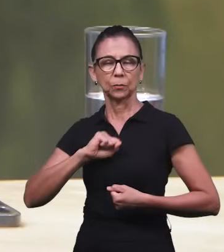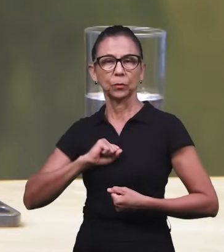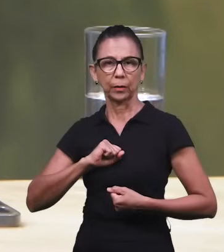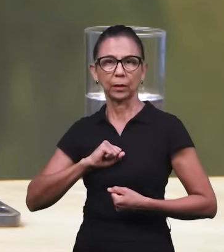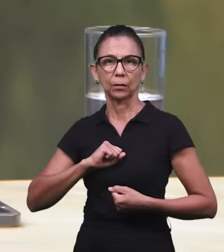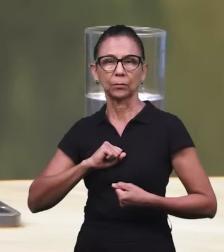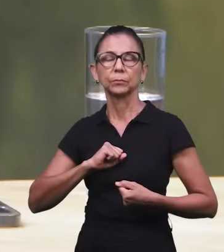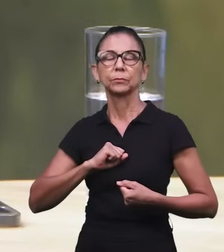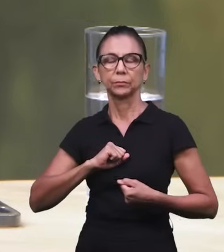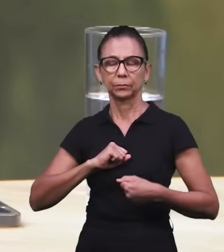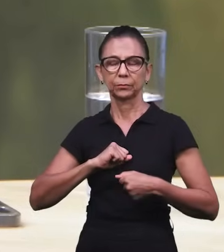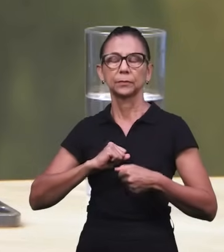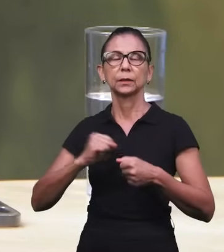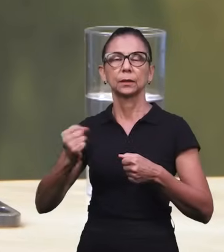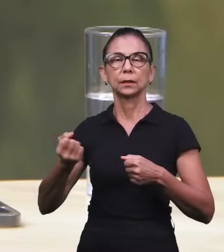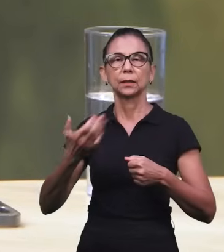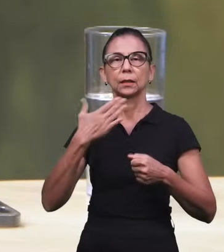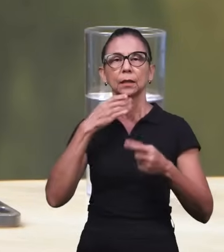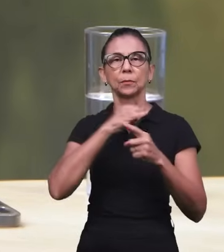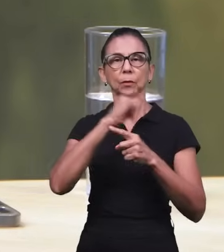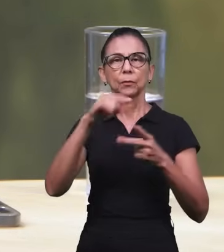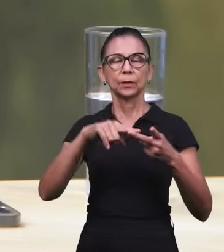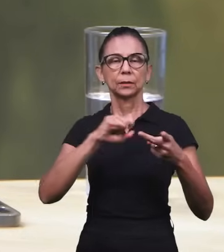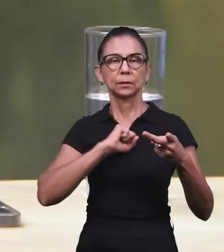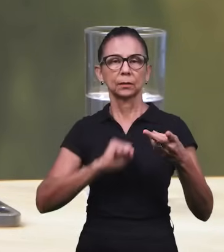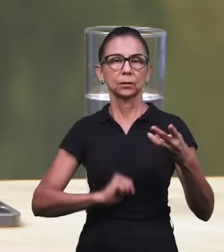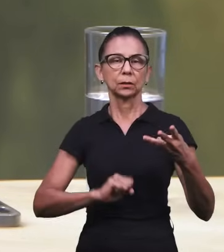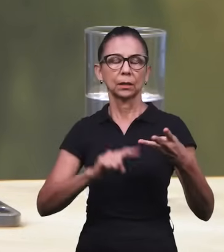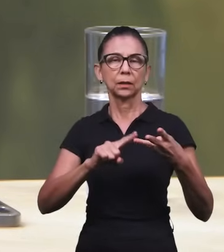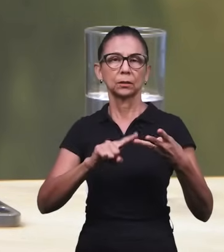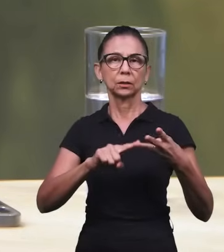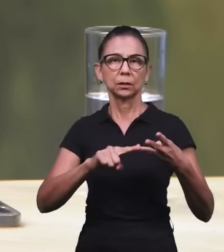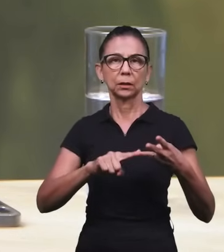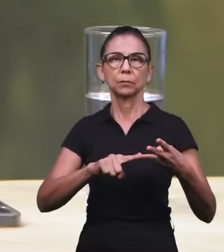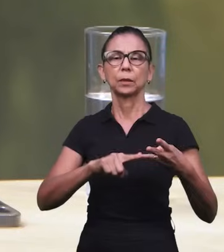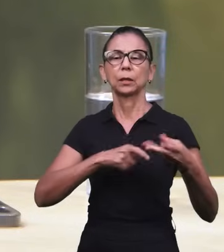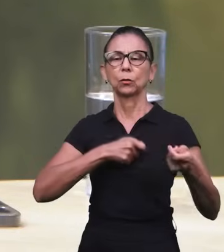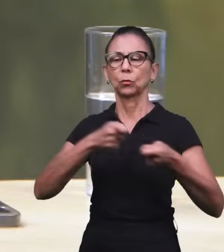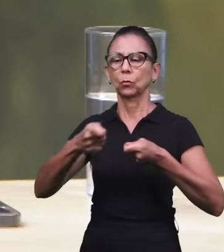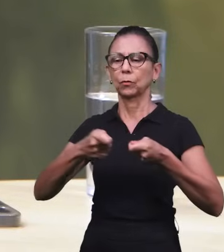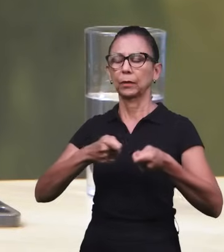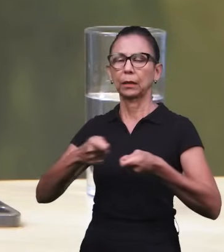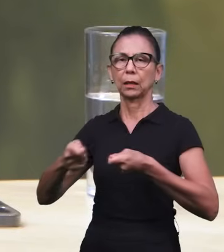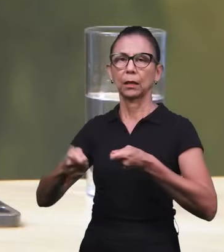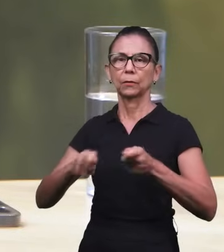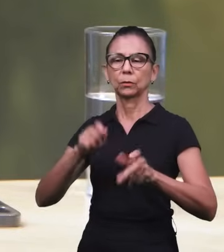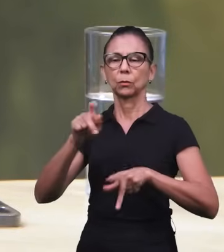que era profeta ele era sacerdote e ao mesmo tempo ele tinha o governo do Povo na direção de Deus né